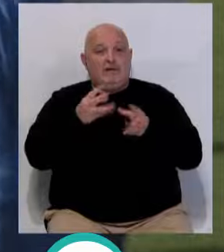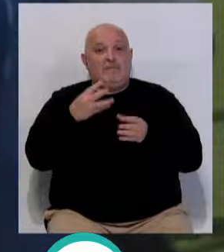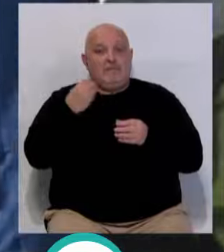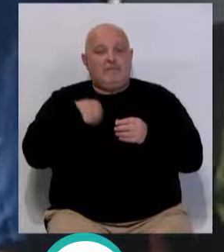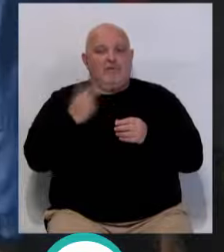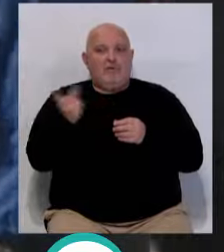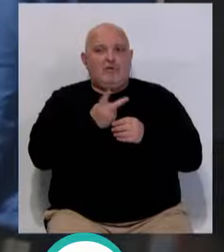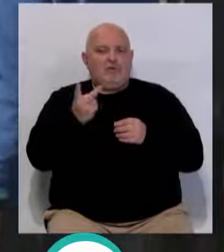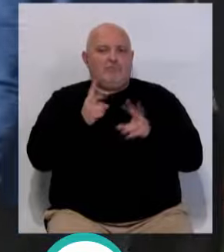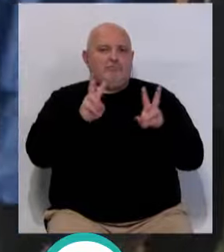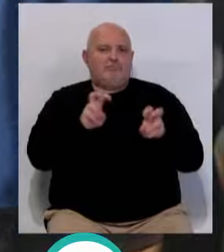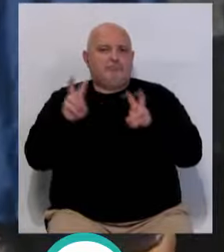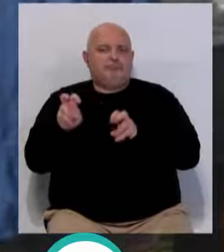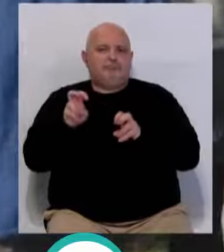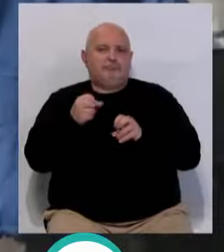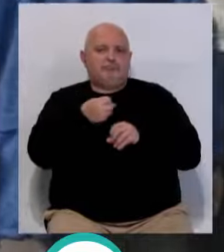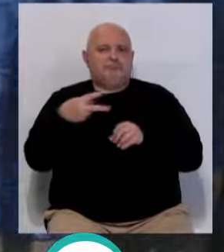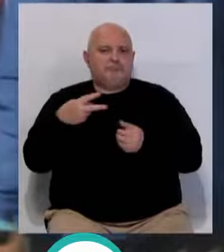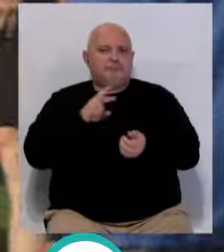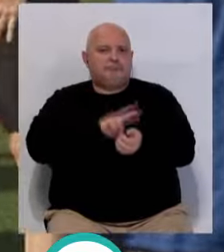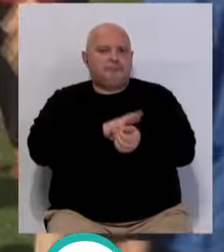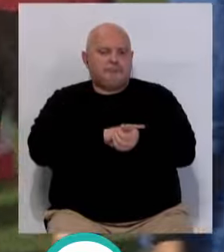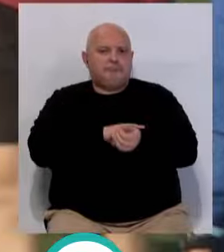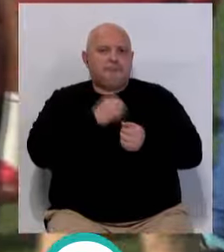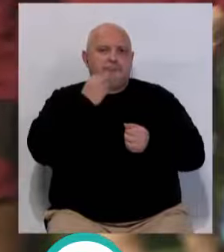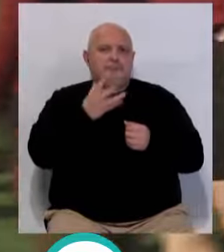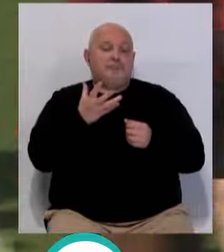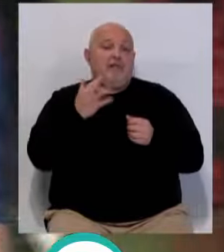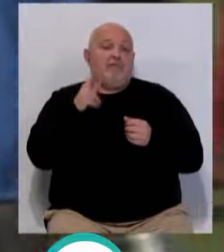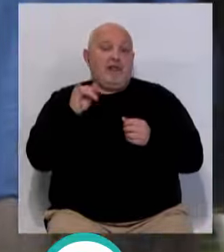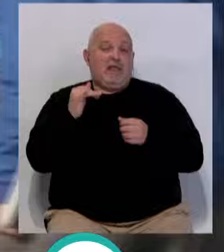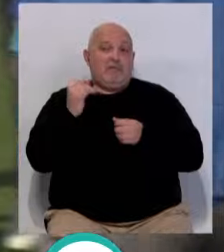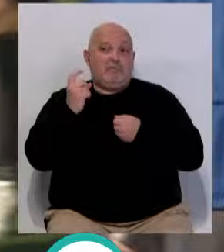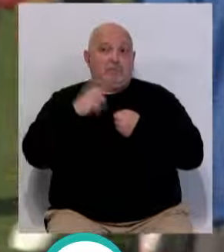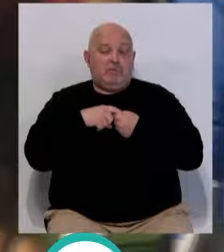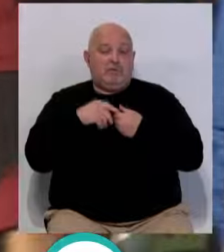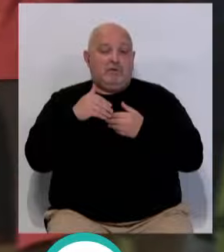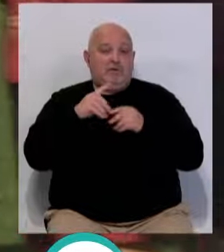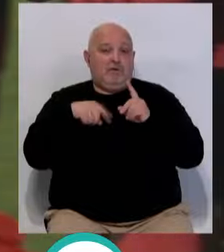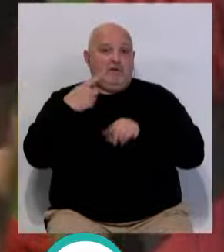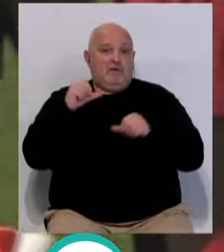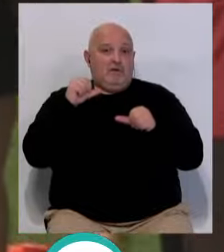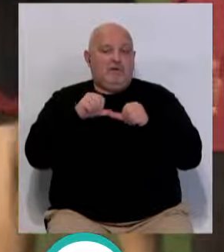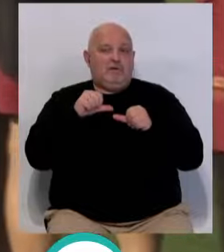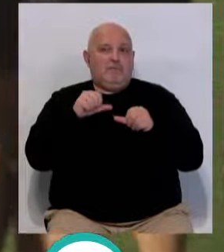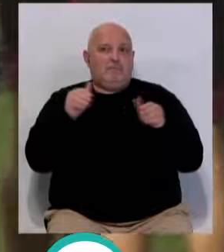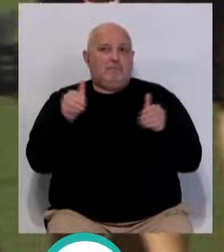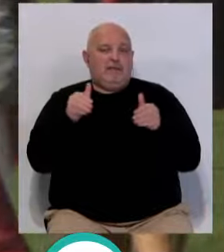están ofreciendo un buen rendimiento y a pesar de que esa después de sufrir Esa esa lesión y de